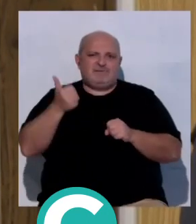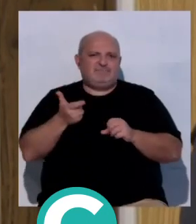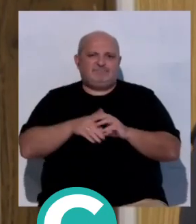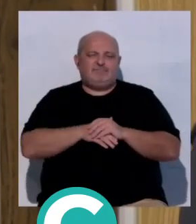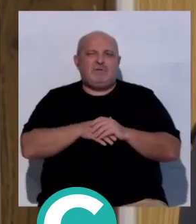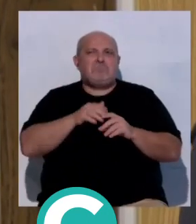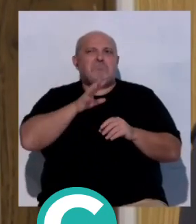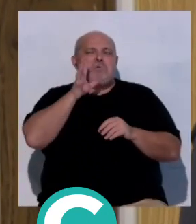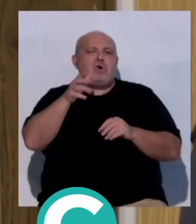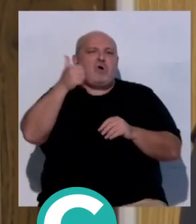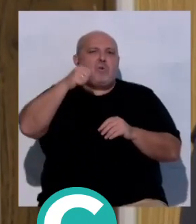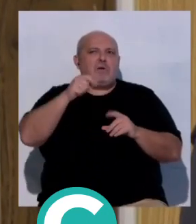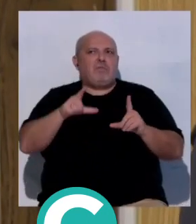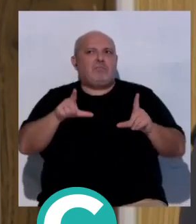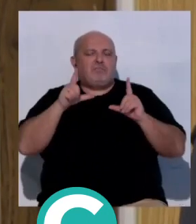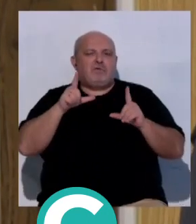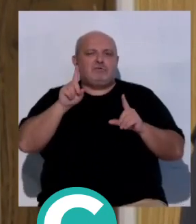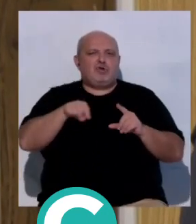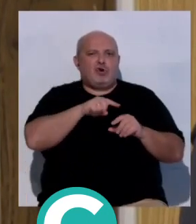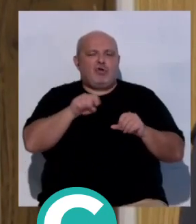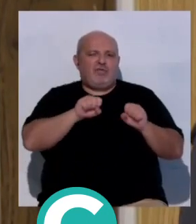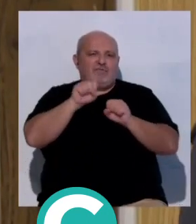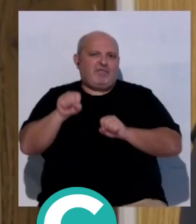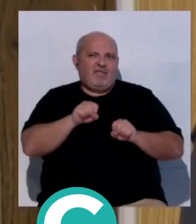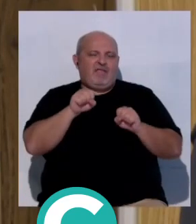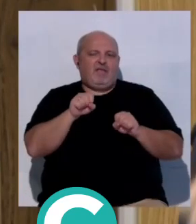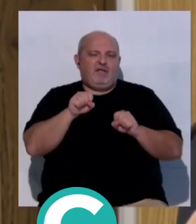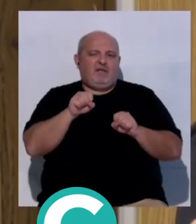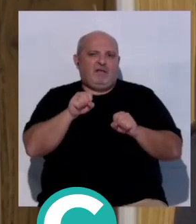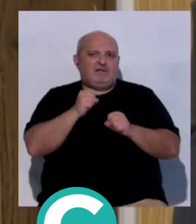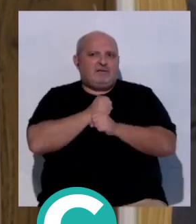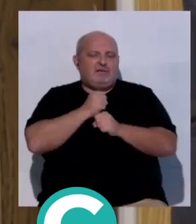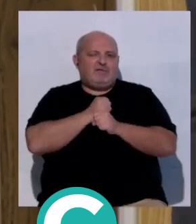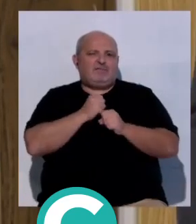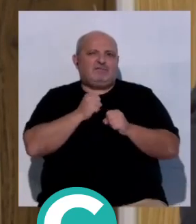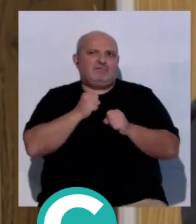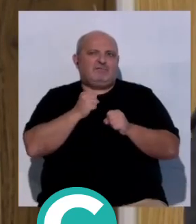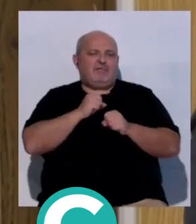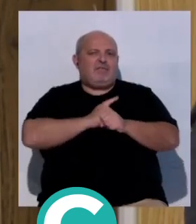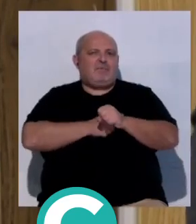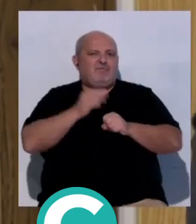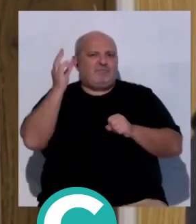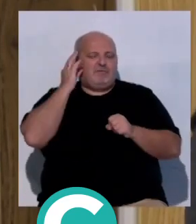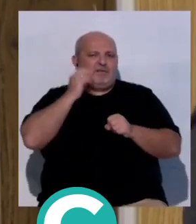porque un hombre no vaya a defender y a trabajar por por el deporte femenino y el deporte de base